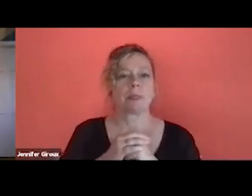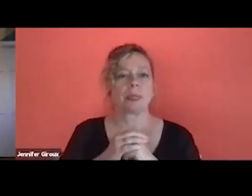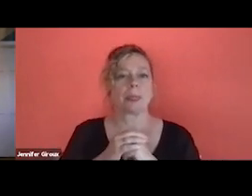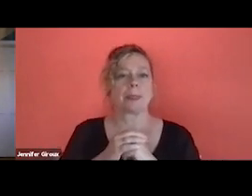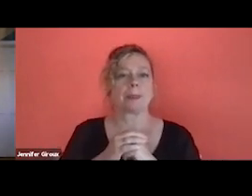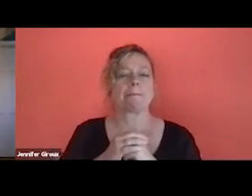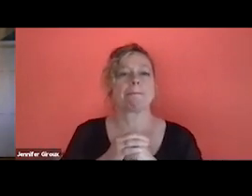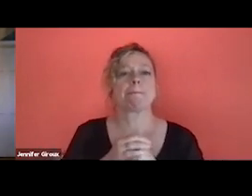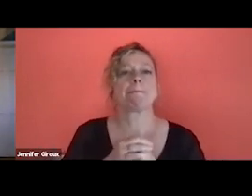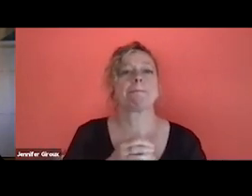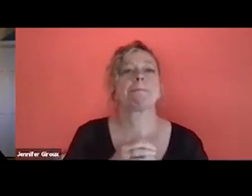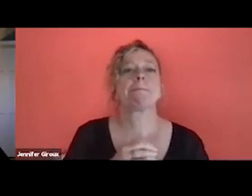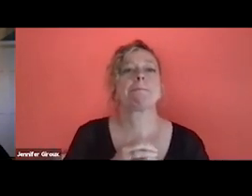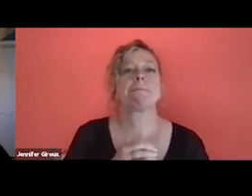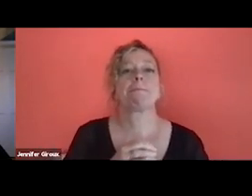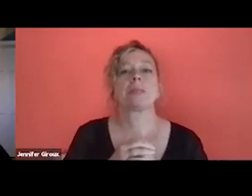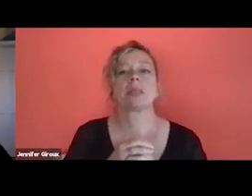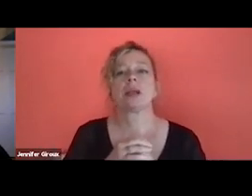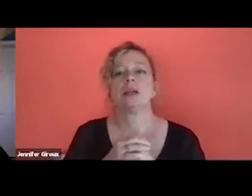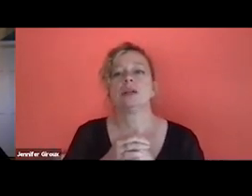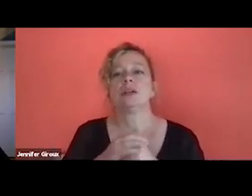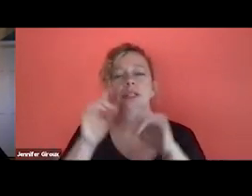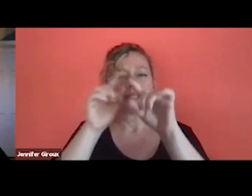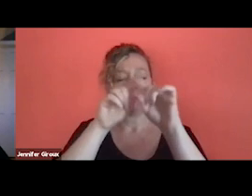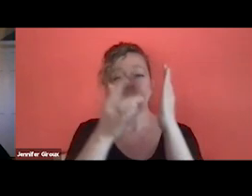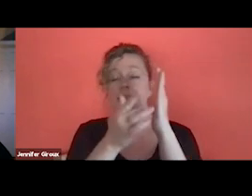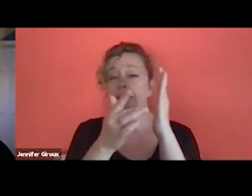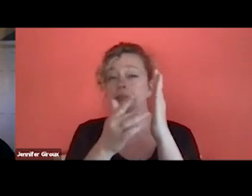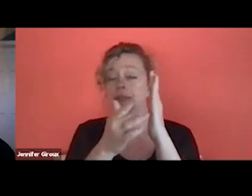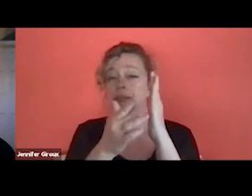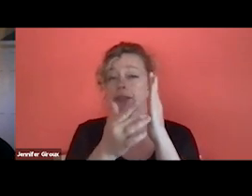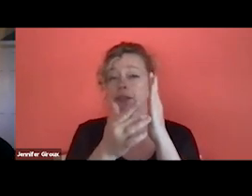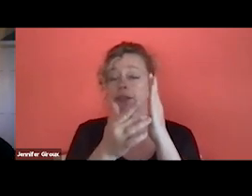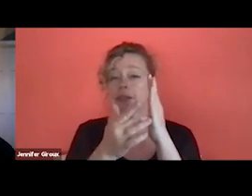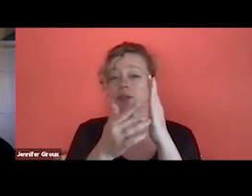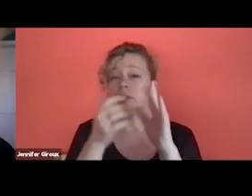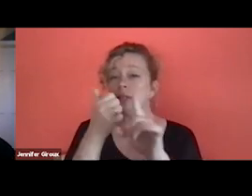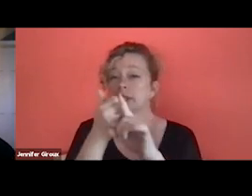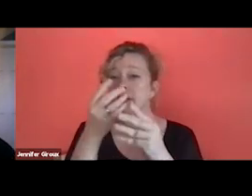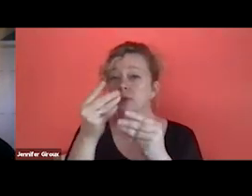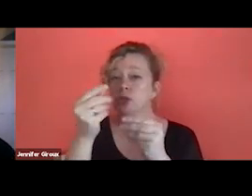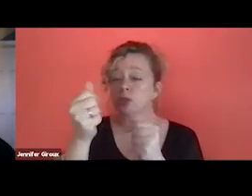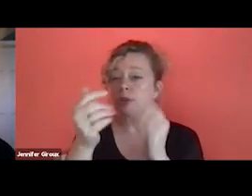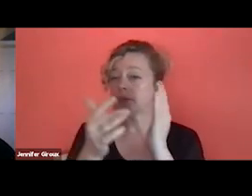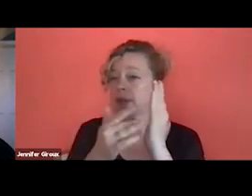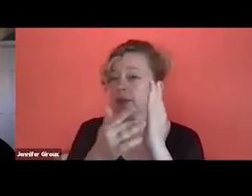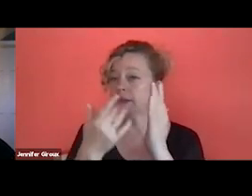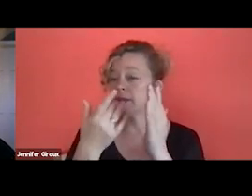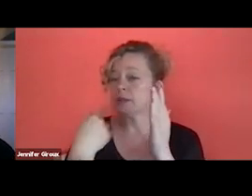Y entrando en algunas técnicas diferentes. Entonces, existen técnicas de auto-alivio que podemos hacer.